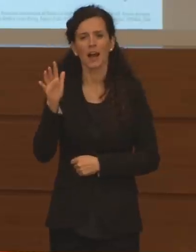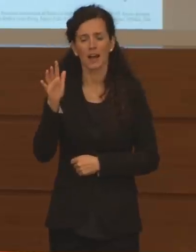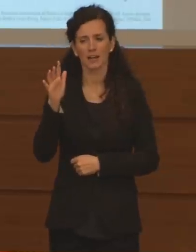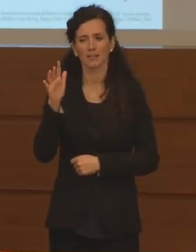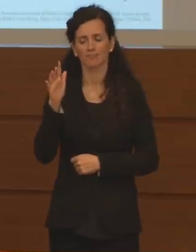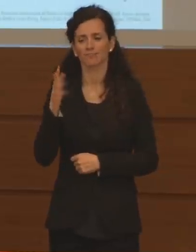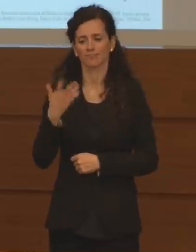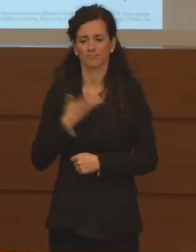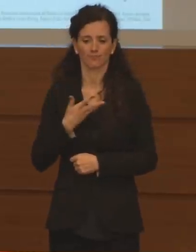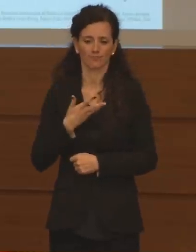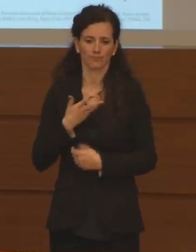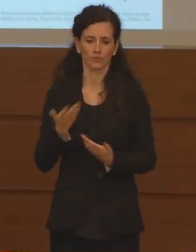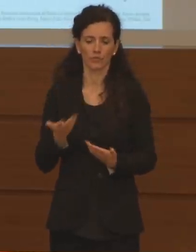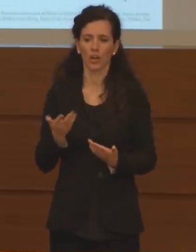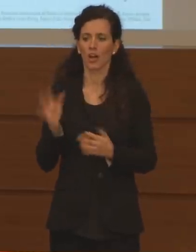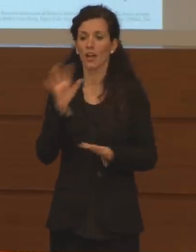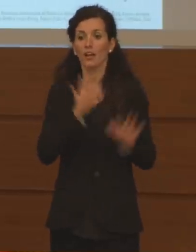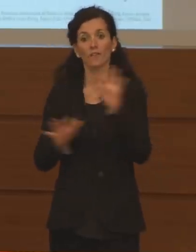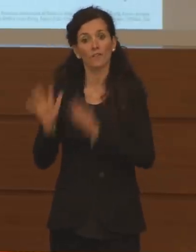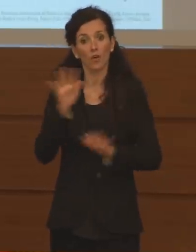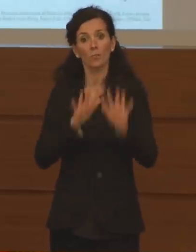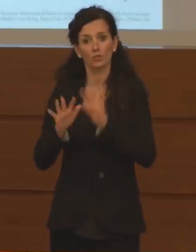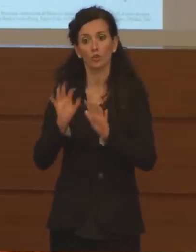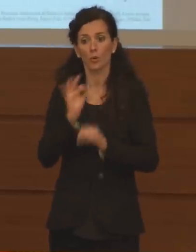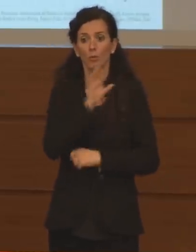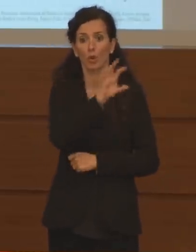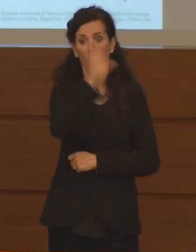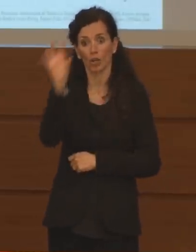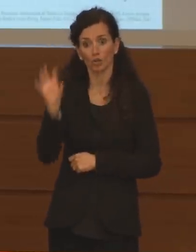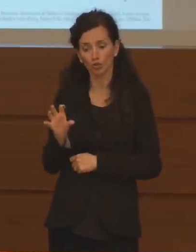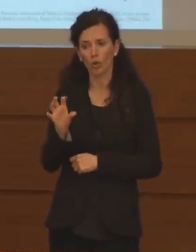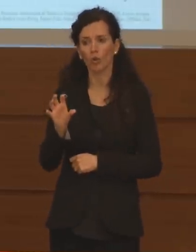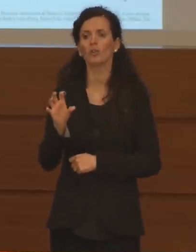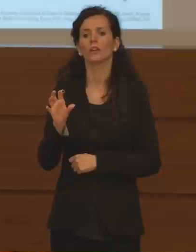informazioni anche direttae da parte della regione, si sta lavorando per